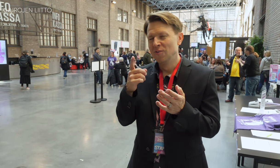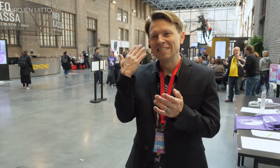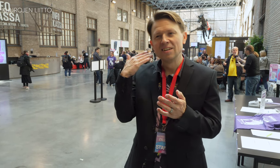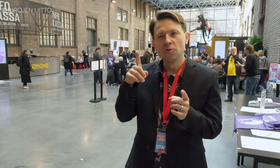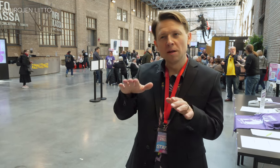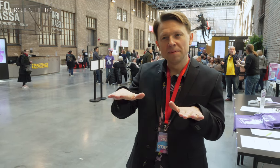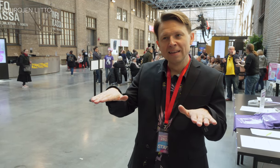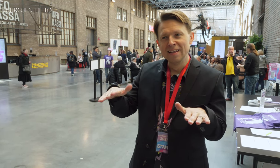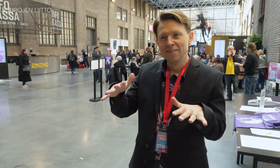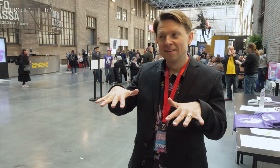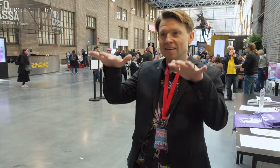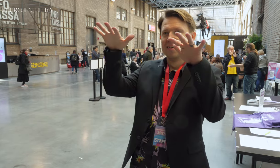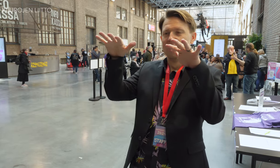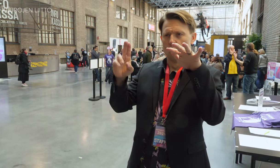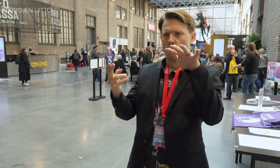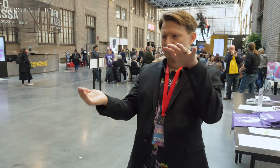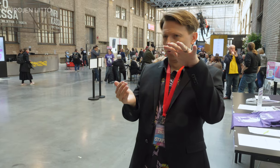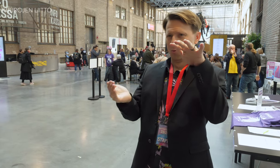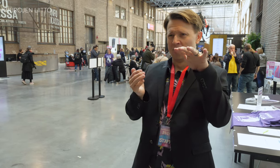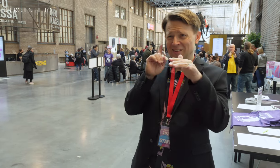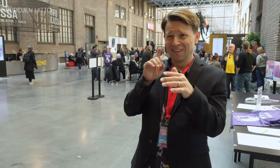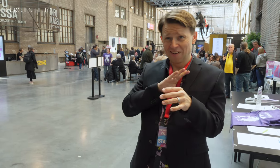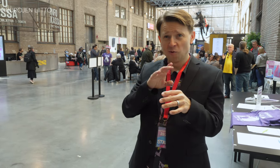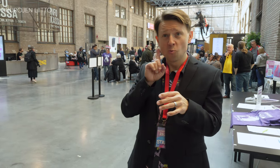Pienet lapset ovat kasvaneet ja uusia pieniä tullut.